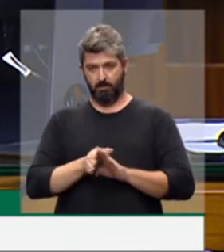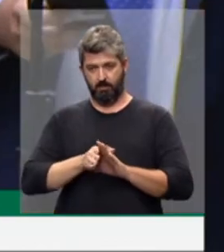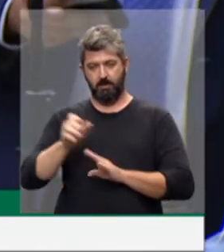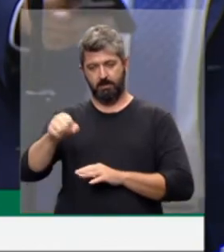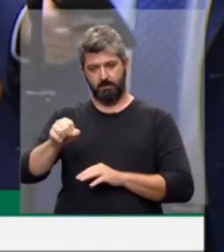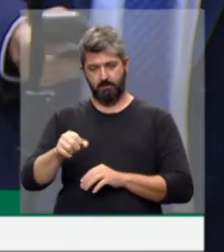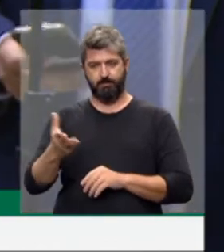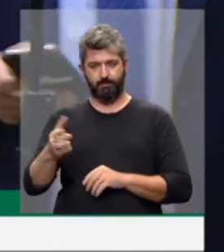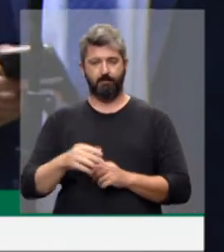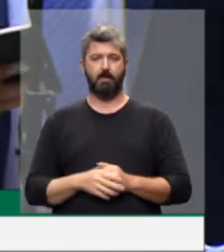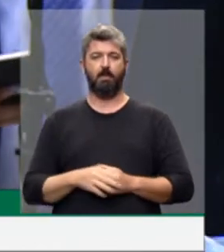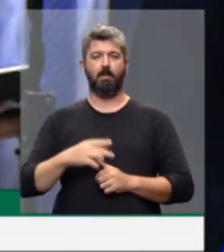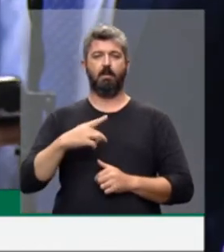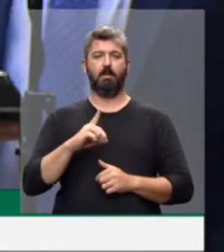MDB, PSD,